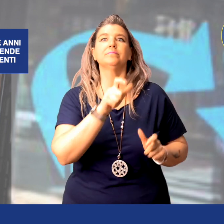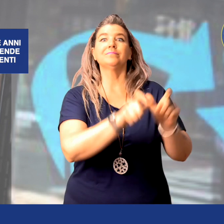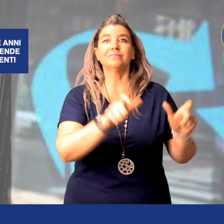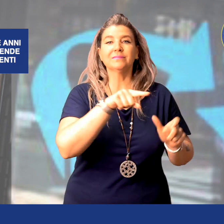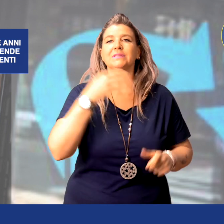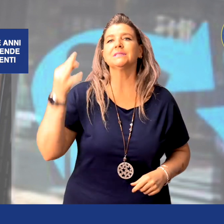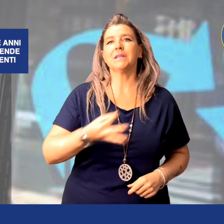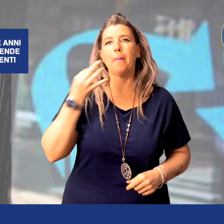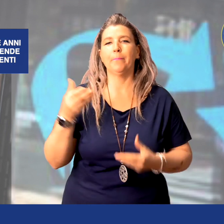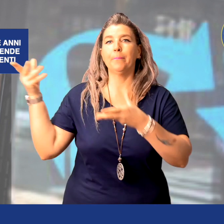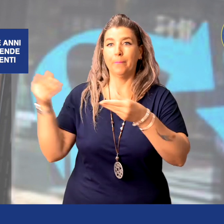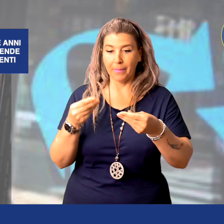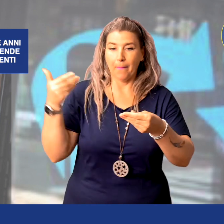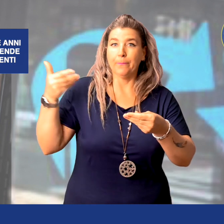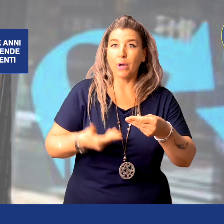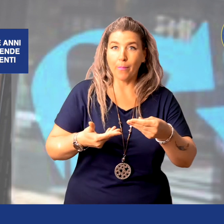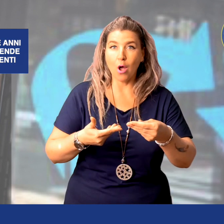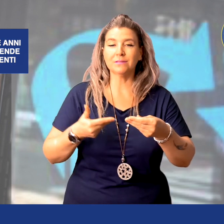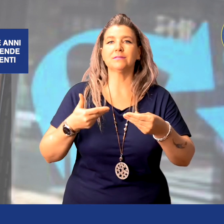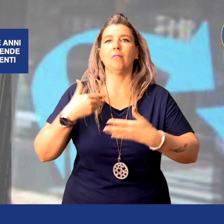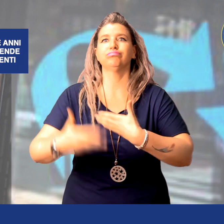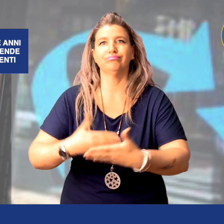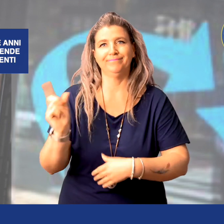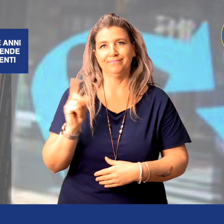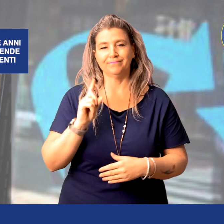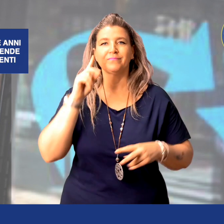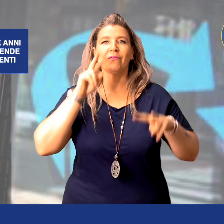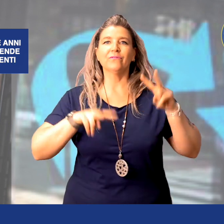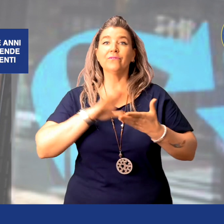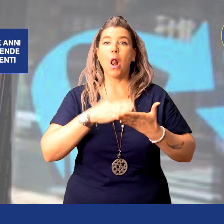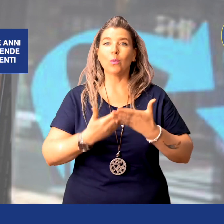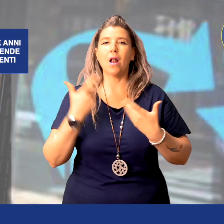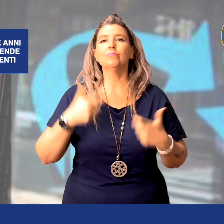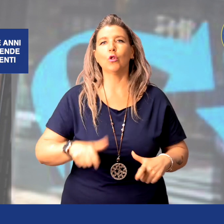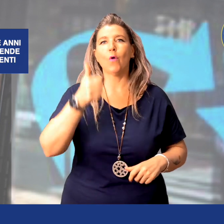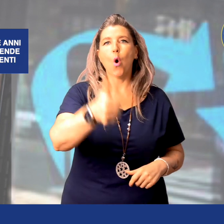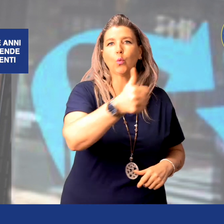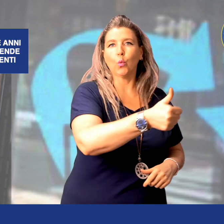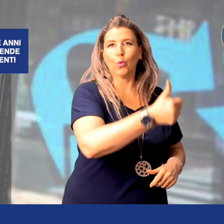non si deve procedere immediatamente, si deve prima verificare se si hanno i requisiti per accedere a